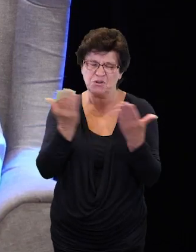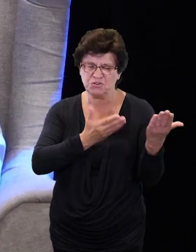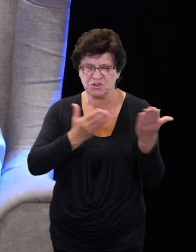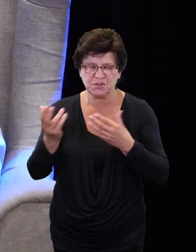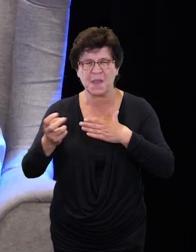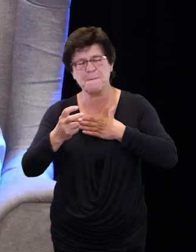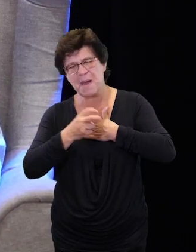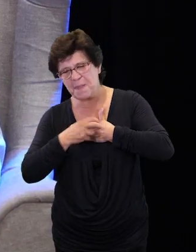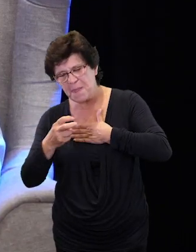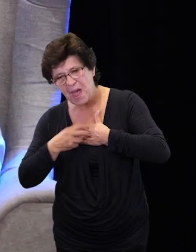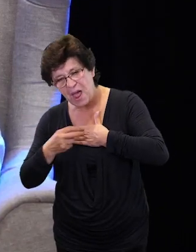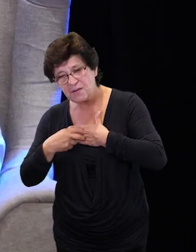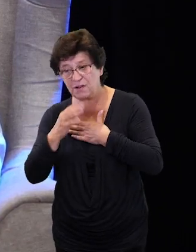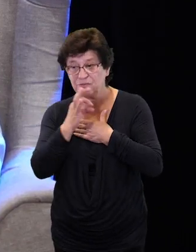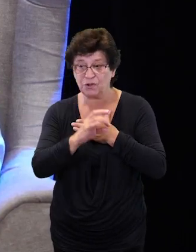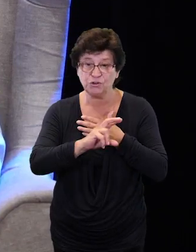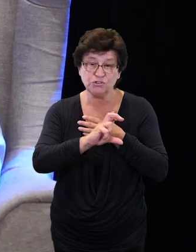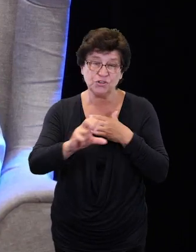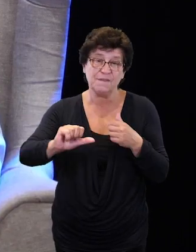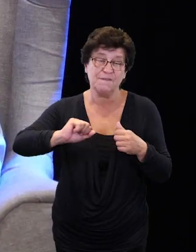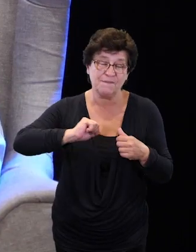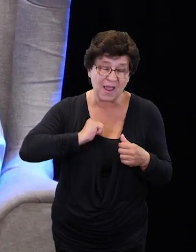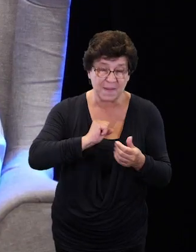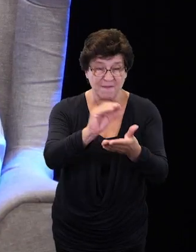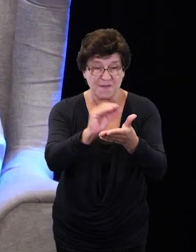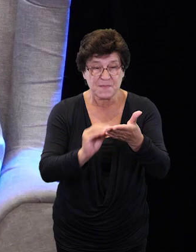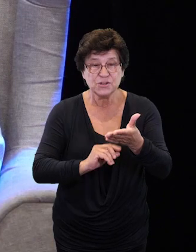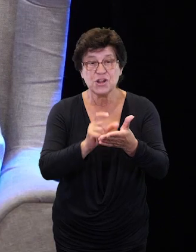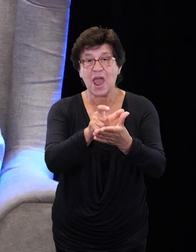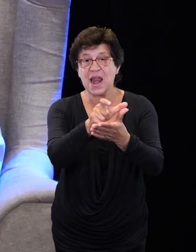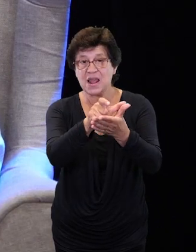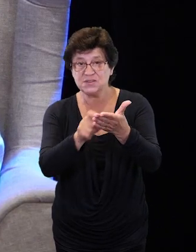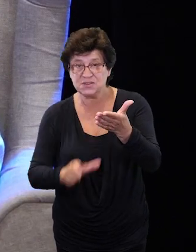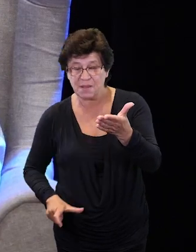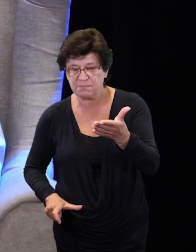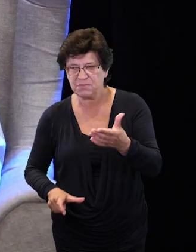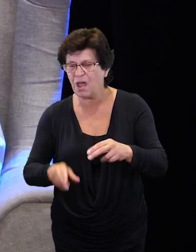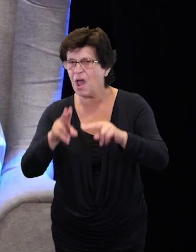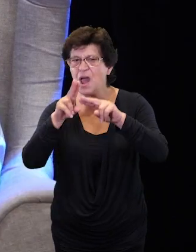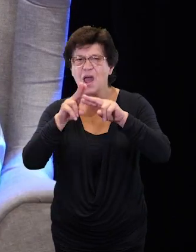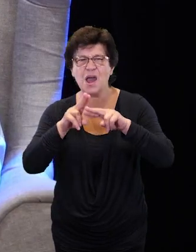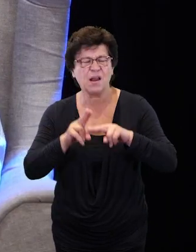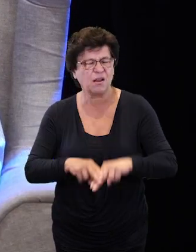zobaczmy, czy one są fajne, wypiszmy receptę, a cała reszta nie, nie ma to sensu.